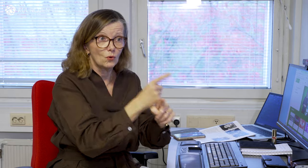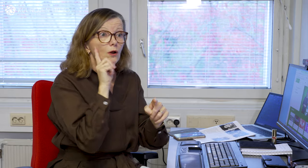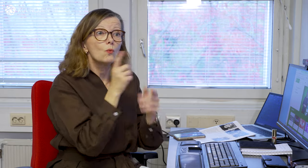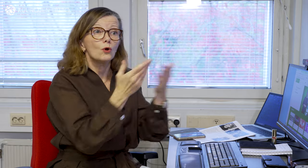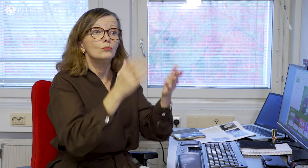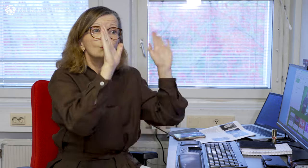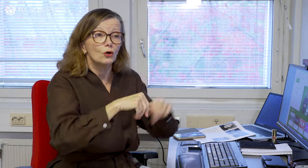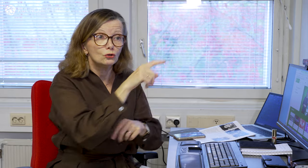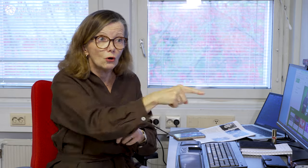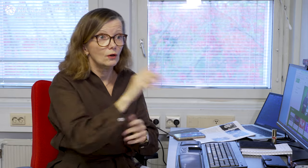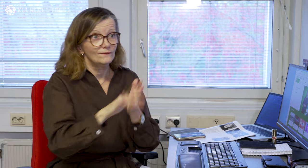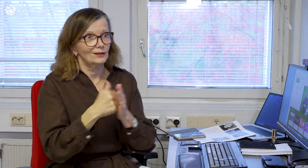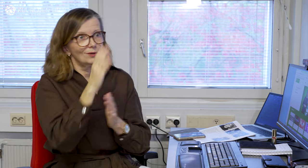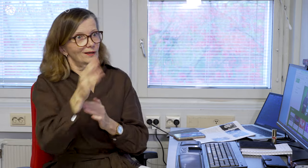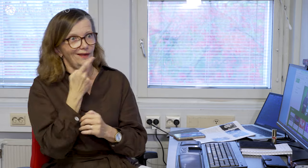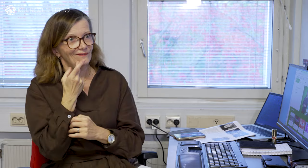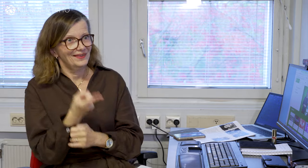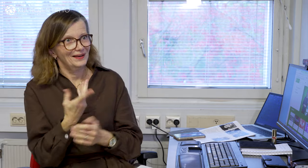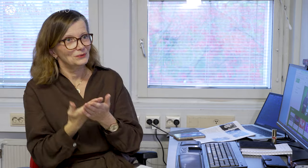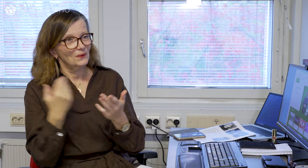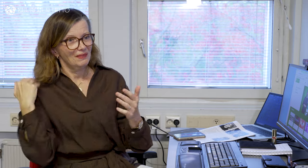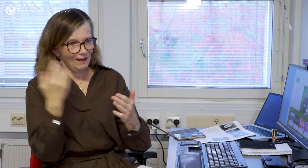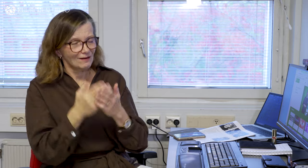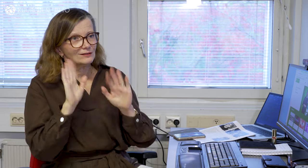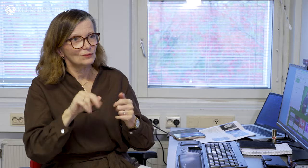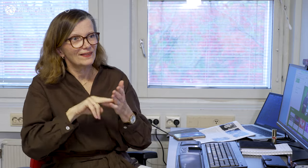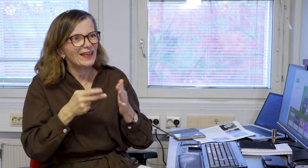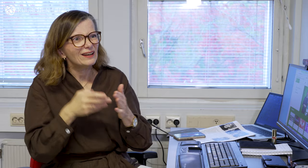Kuurojen museo kuuluu Finnaan, mutta Viittomakielinen kirjasto ei kuulu vielä.